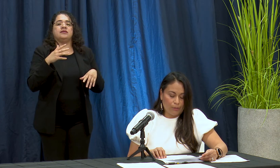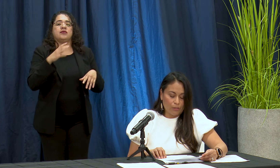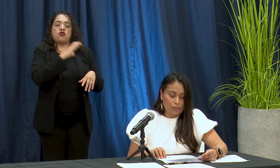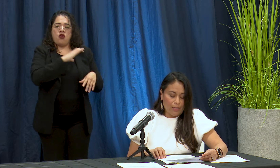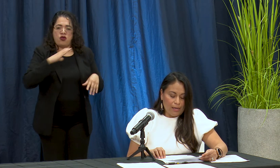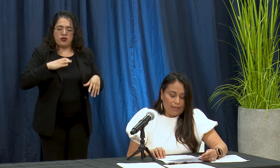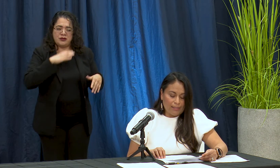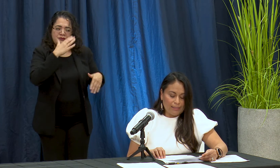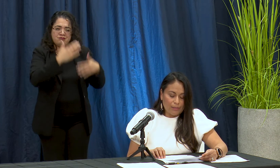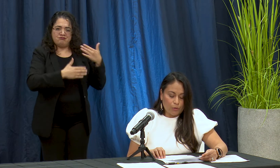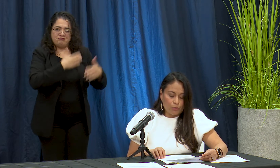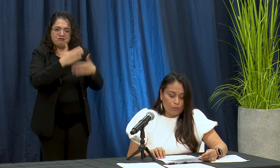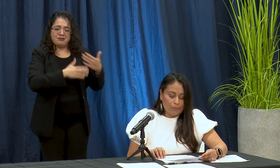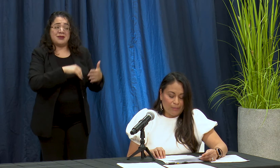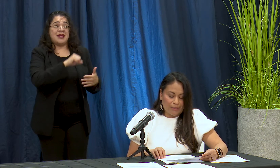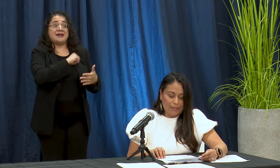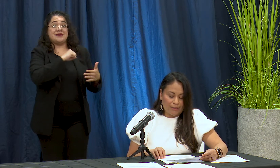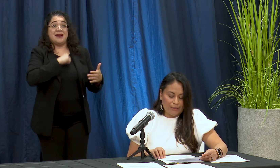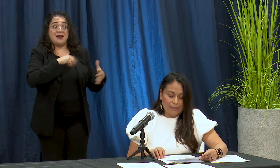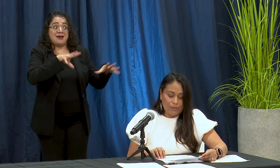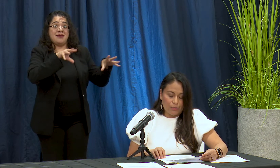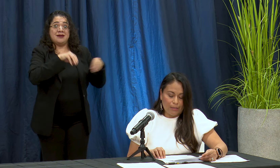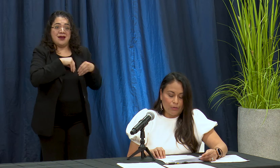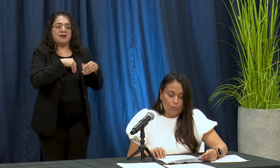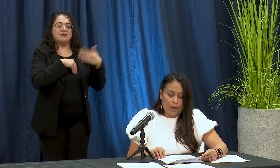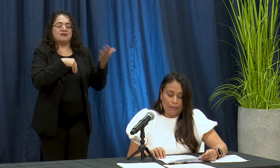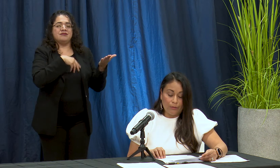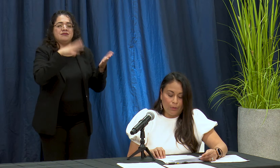beach gracias a todos los represent antes de la ciudad como alan lowenthal